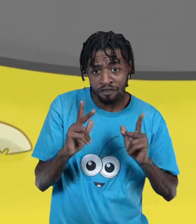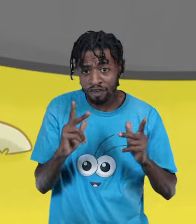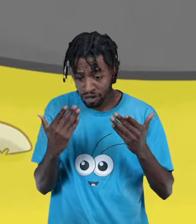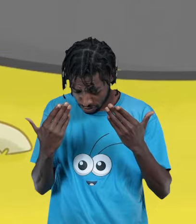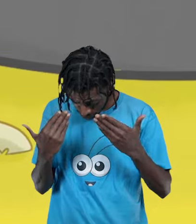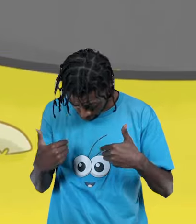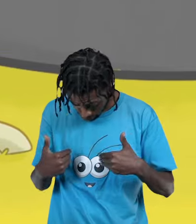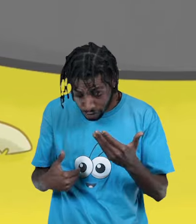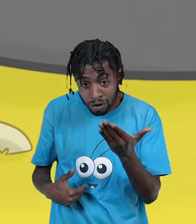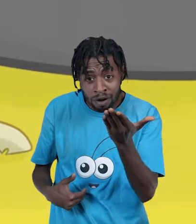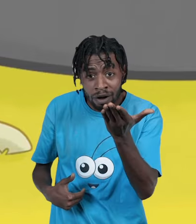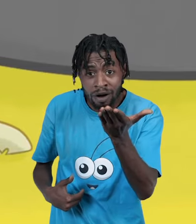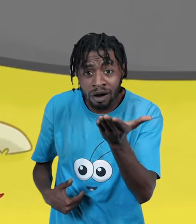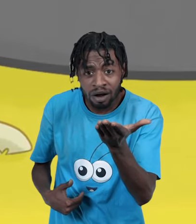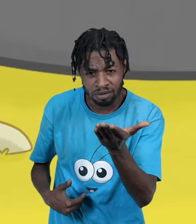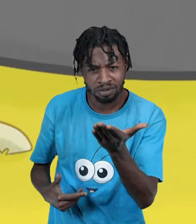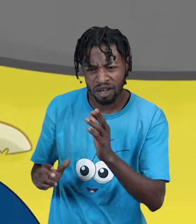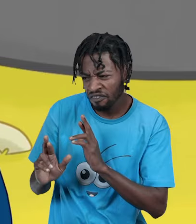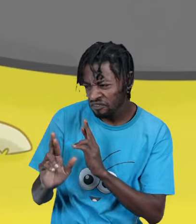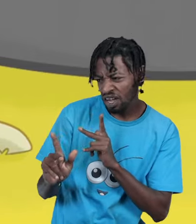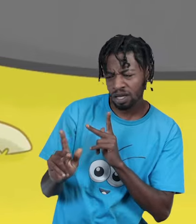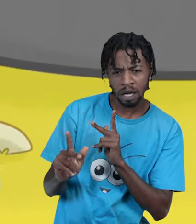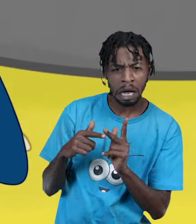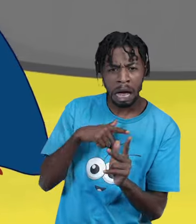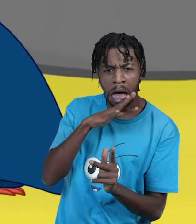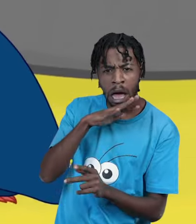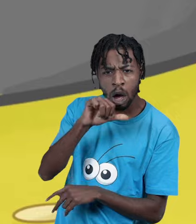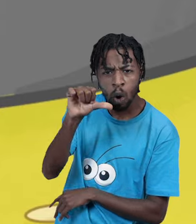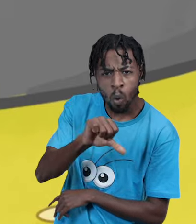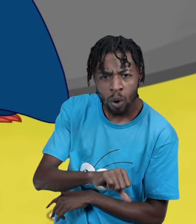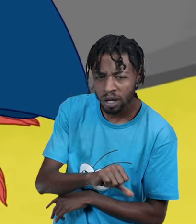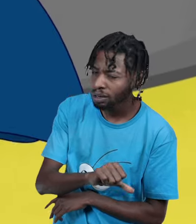Ser diferente não é um mal